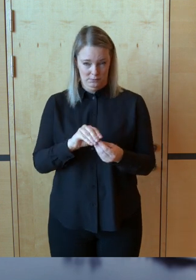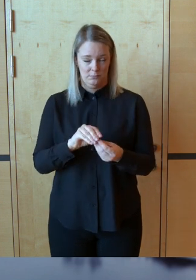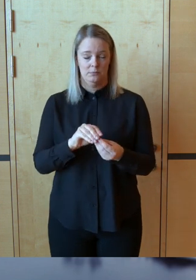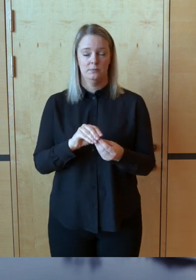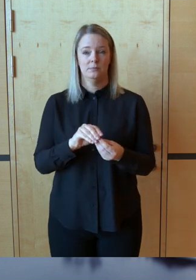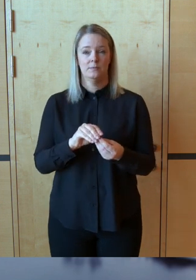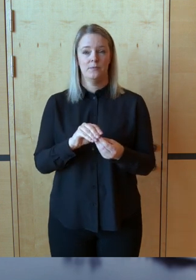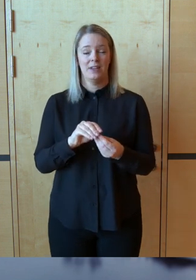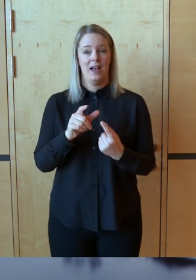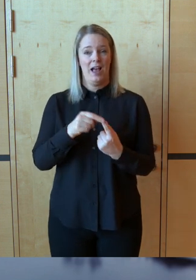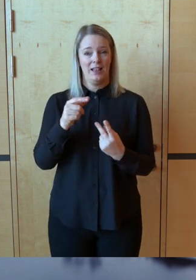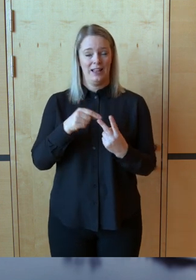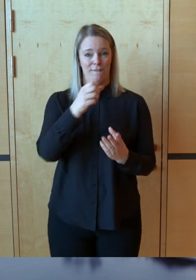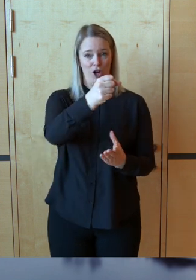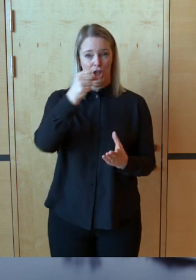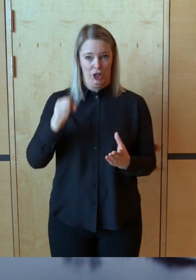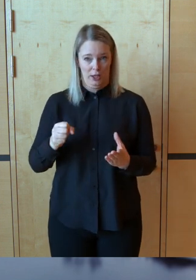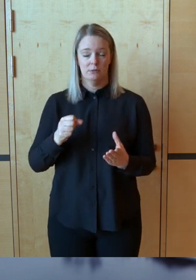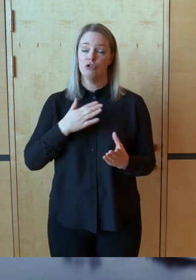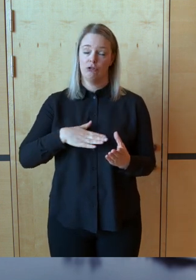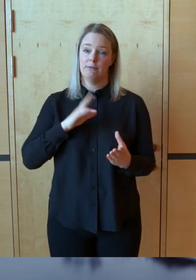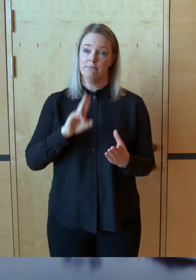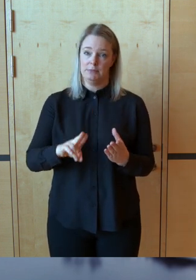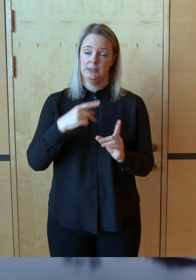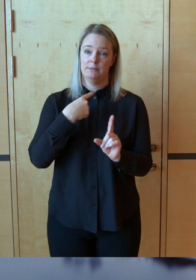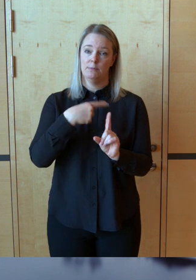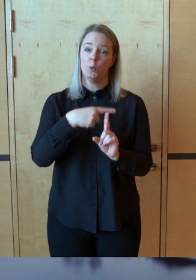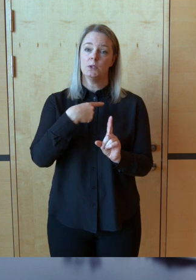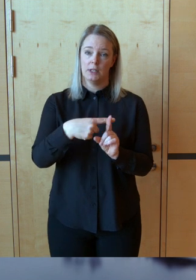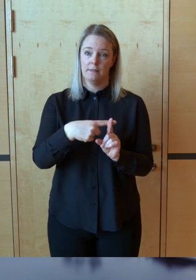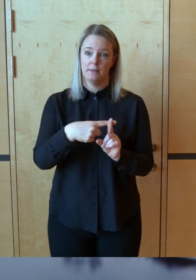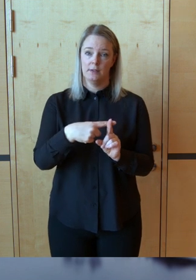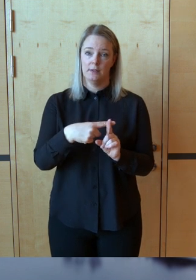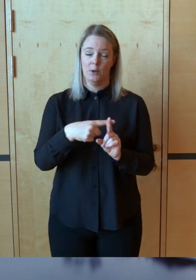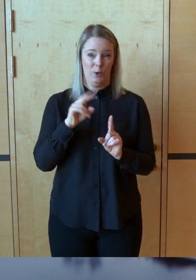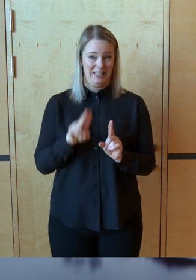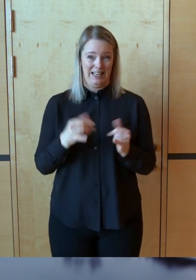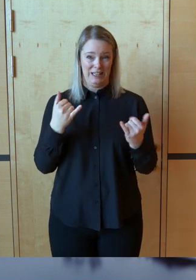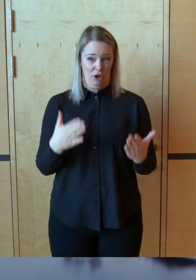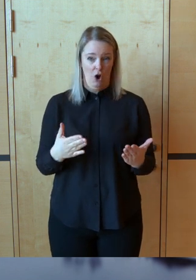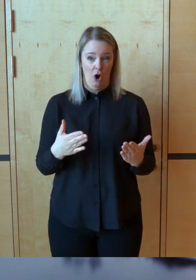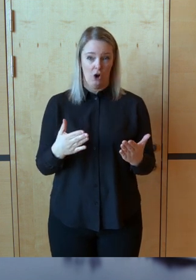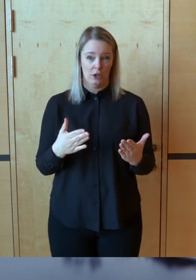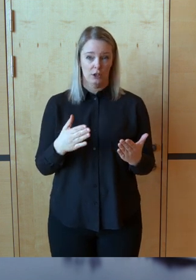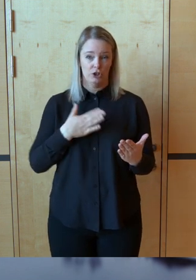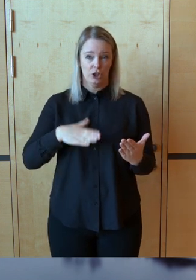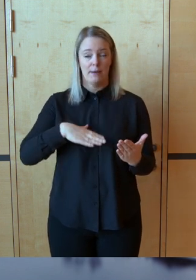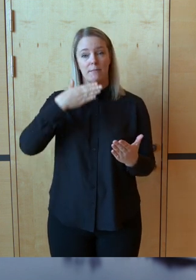Är det alternativ som är att föredra det är redan idag Om man lyfter blicken några År framåt i tiden